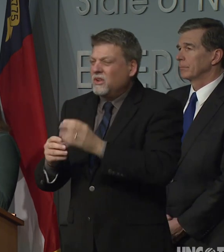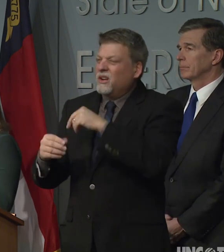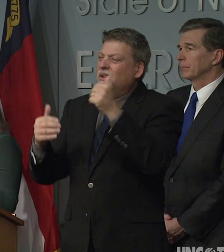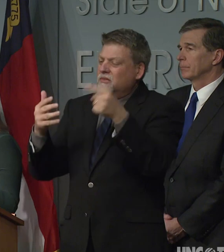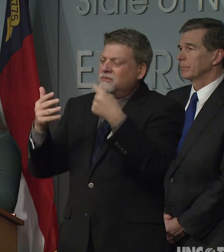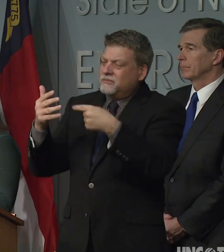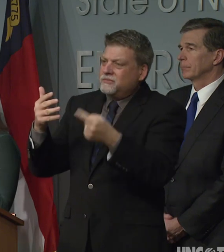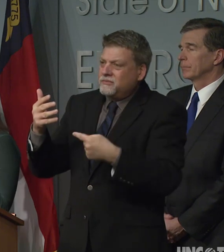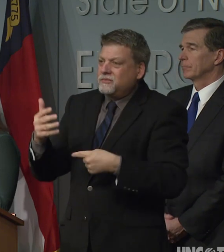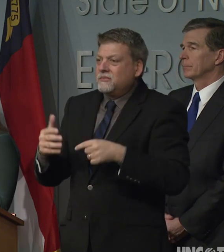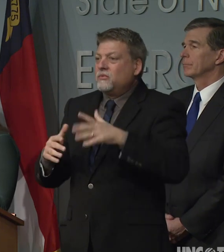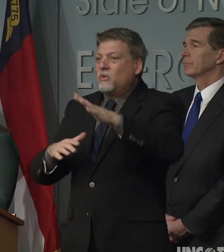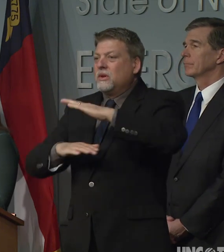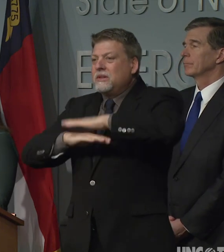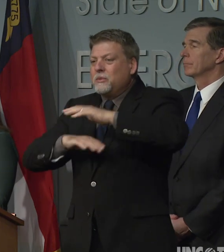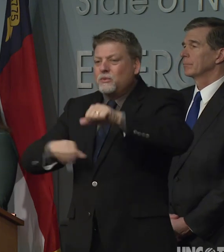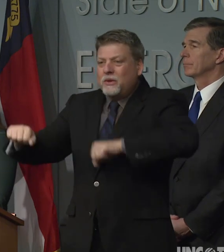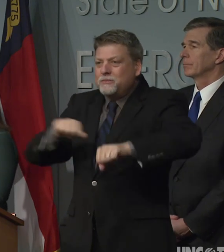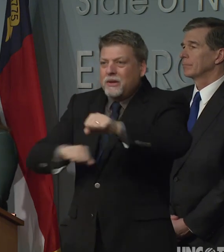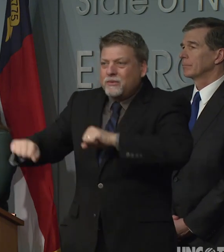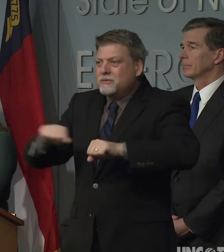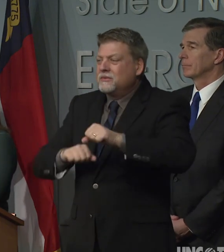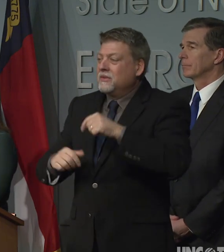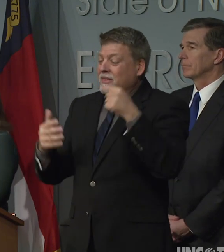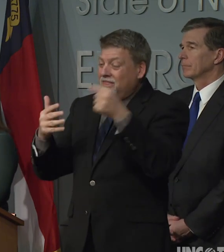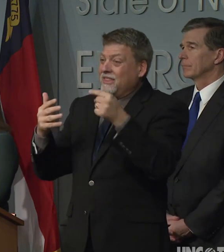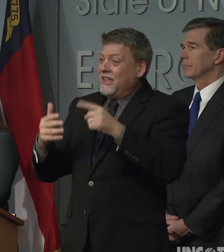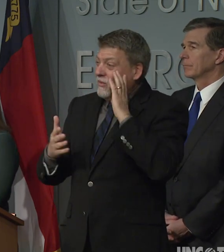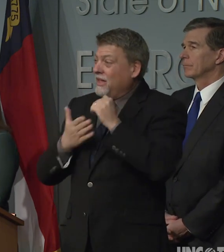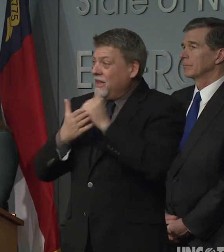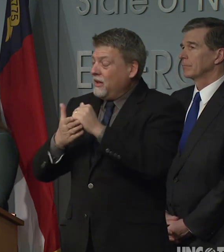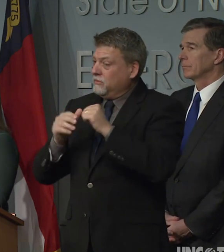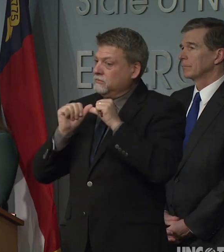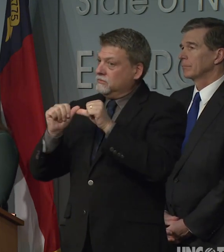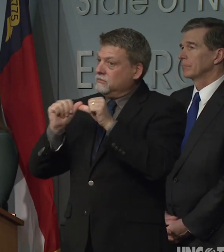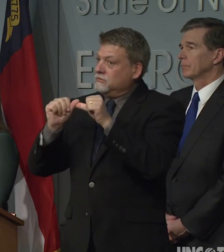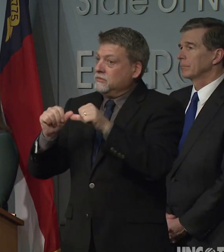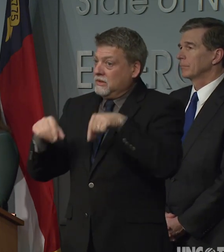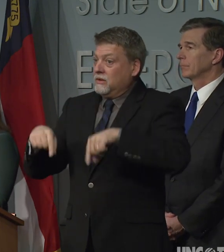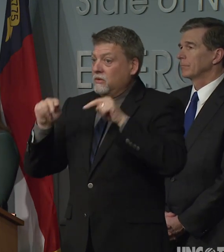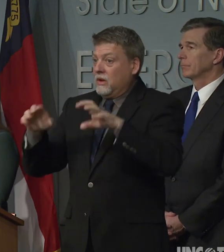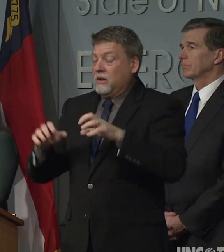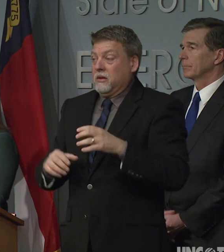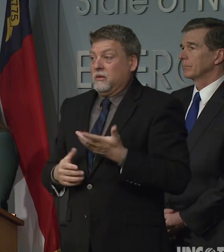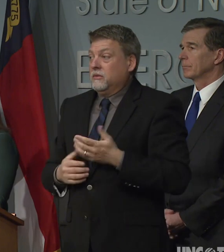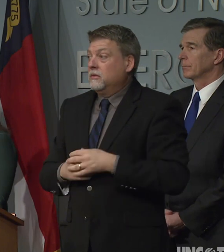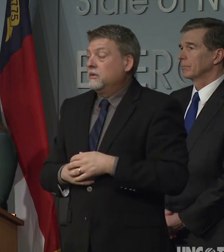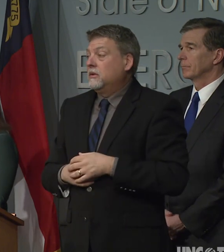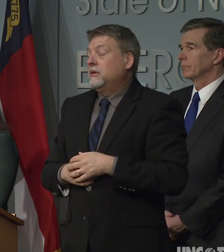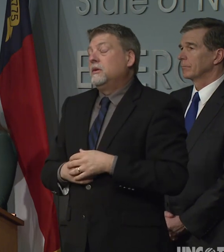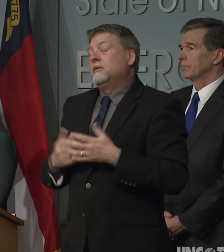las manos y también hacer toda las las cosas adecuadas de limpiar toda la superficie está nos van a ayudar aquí en